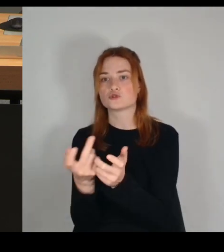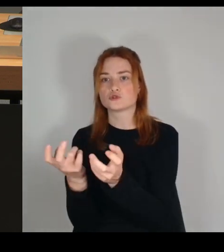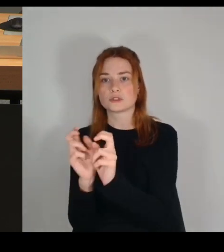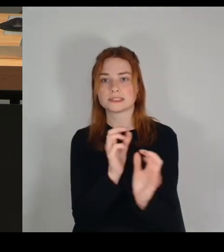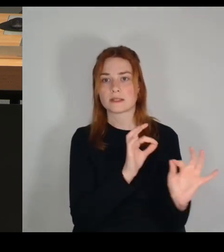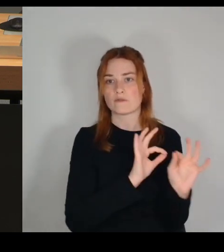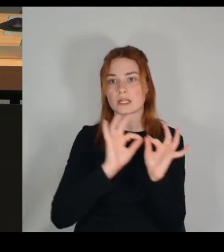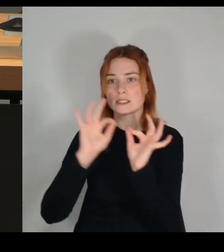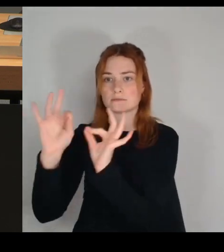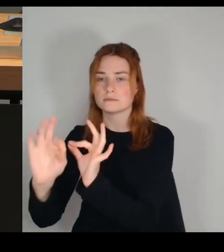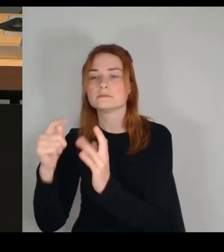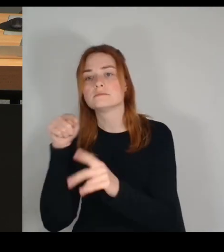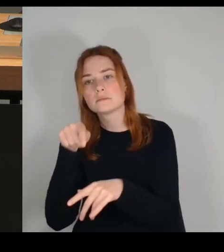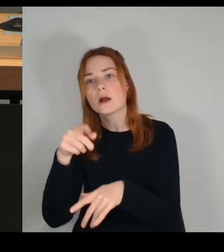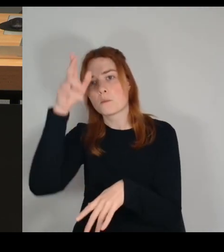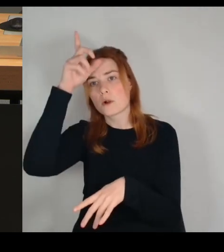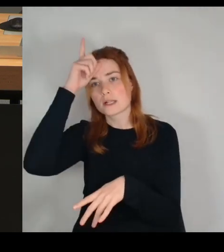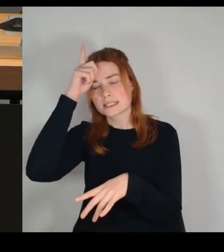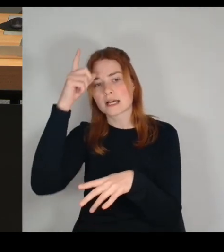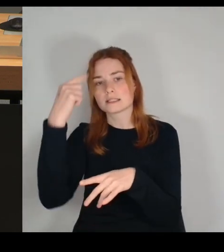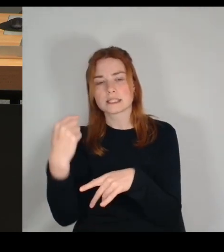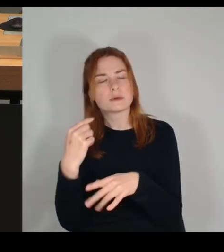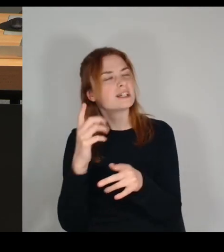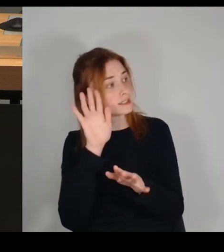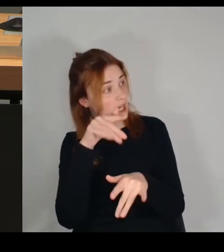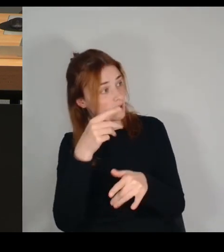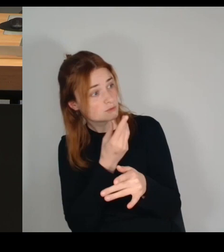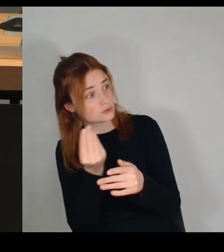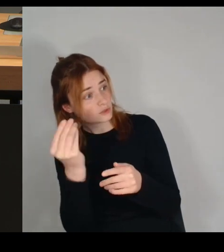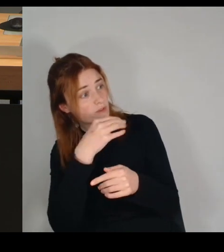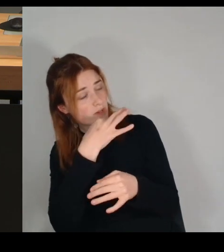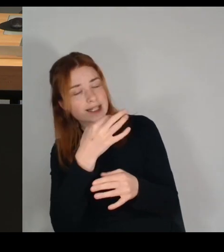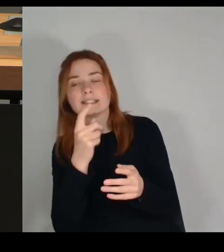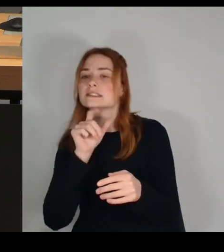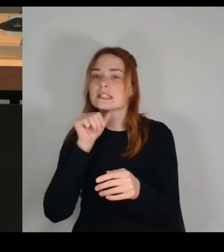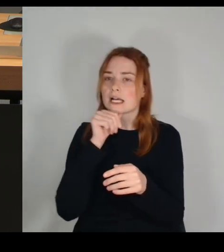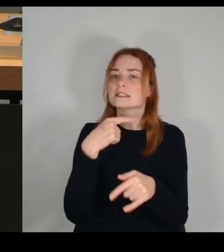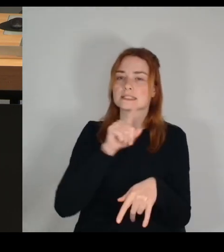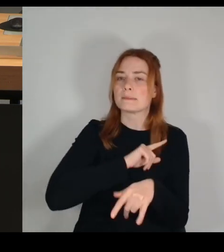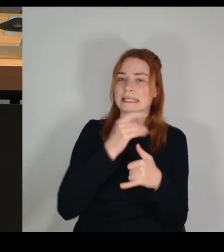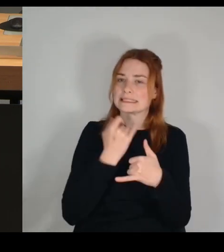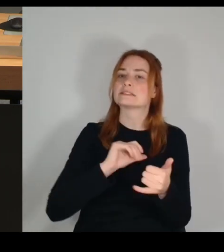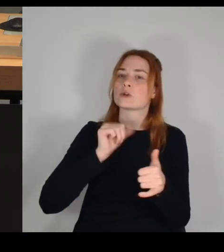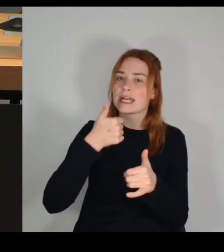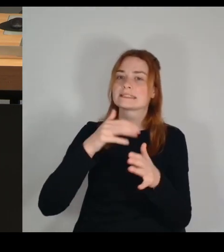Ich bringe die Sache jetzt hier zu Ende Die Polizei die Möglichkeit, ihre fachliche Expertise zu der generellen